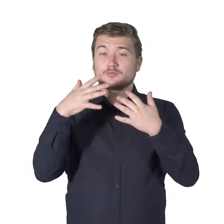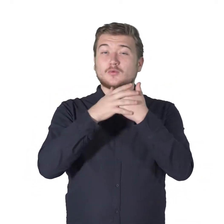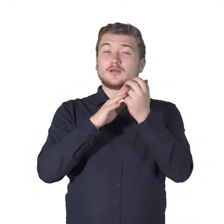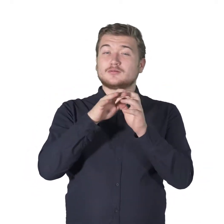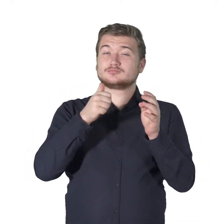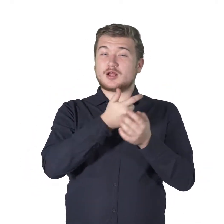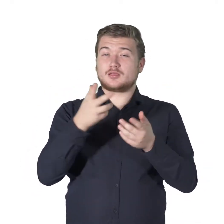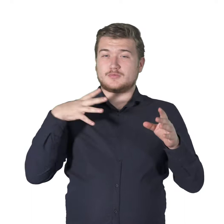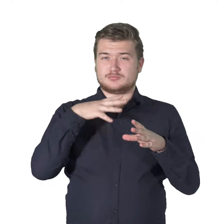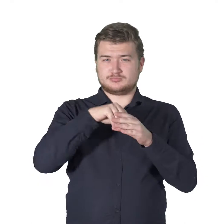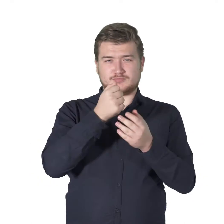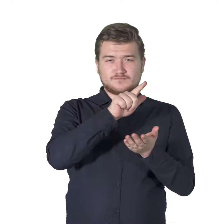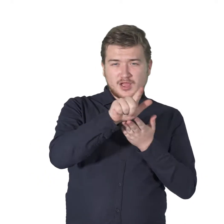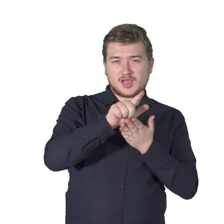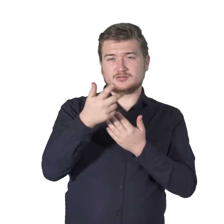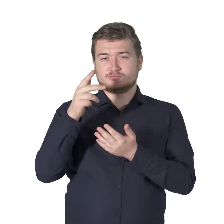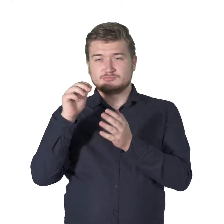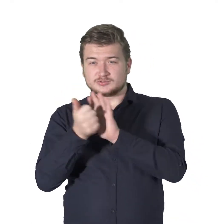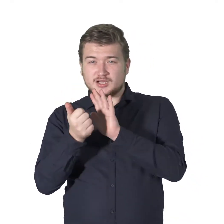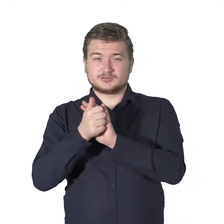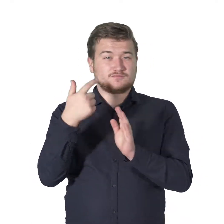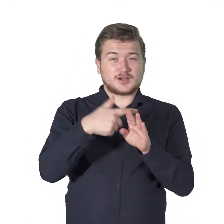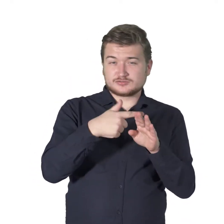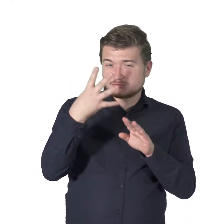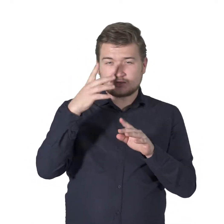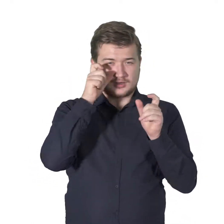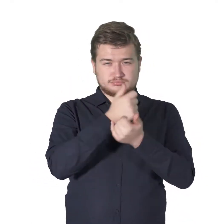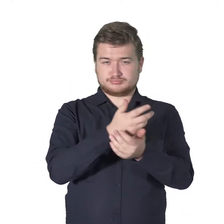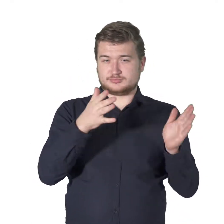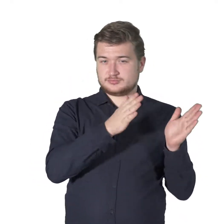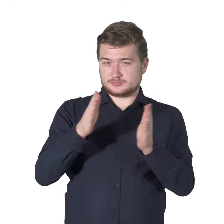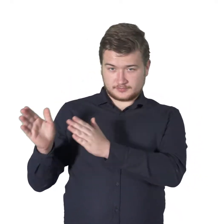Dłonie sfotografowane zostały w seriach podzielonych na 12, 16 lub 24 zdjęcia.